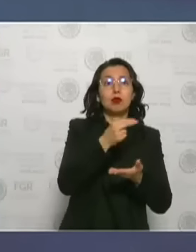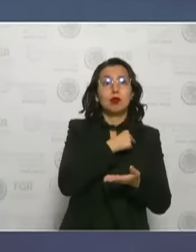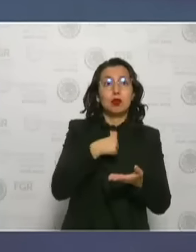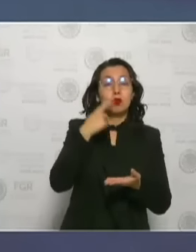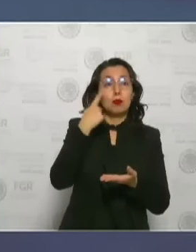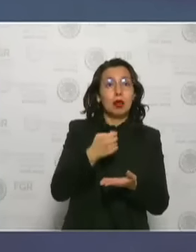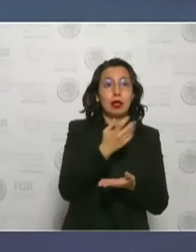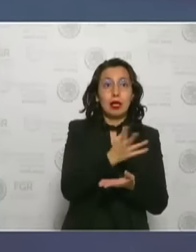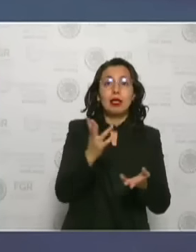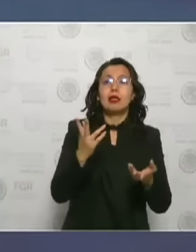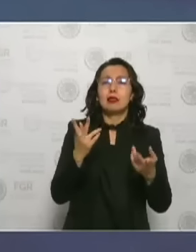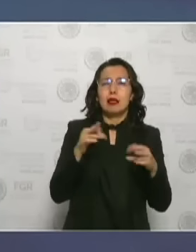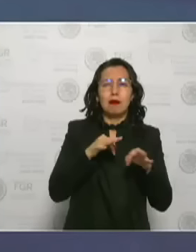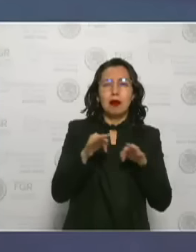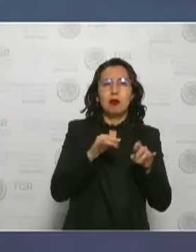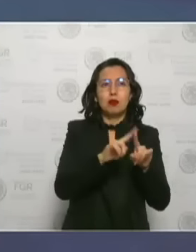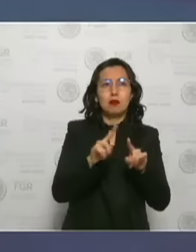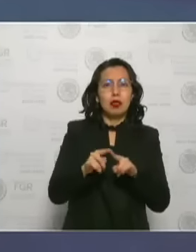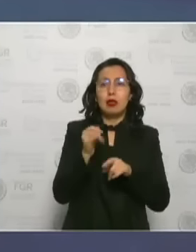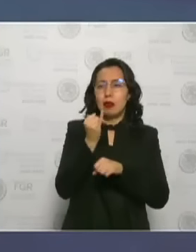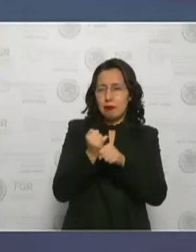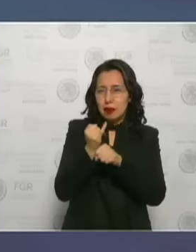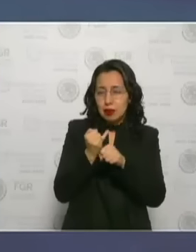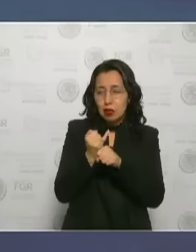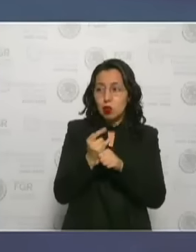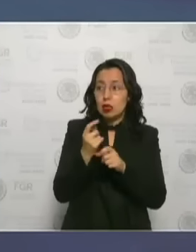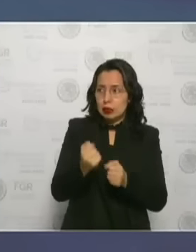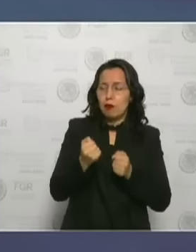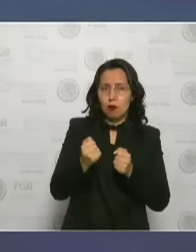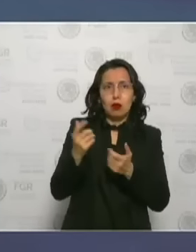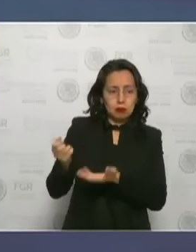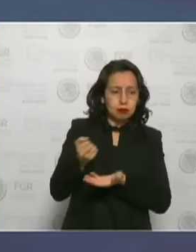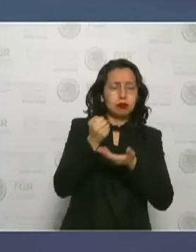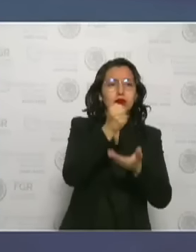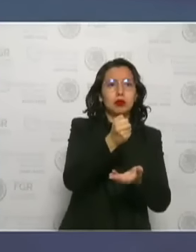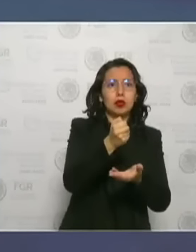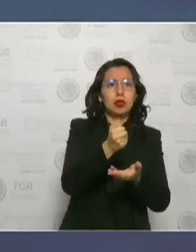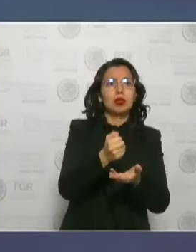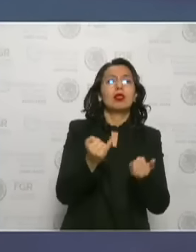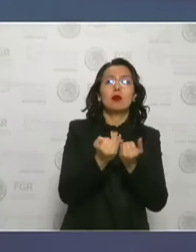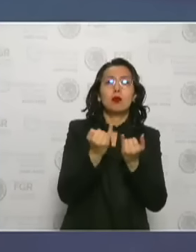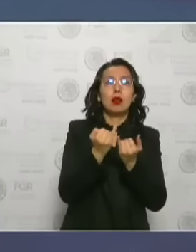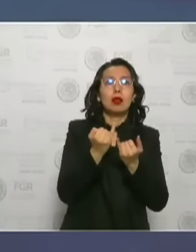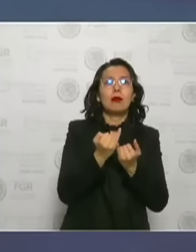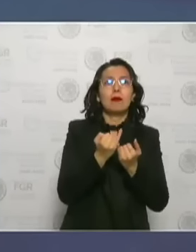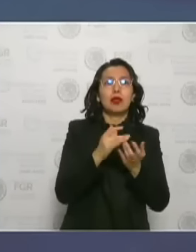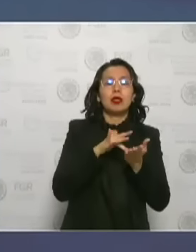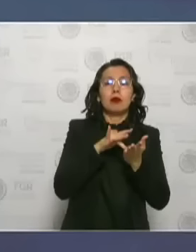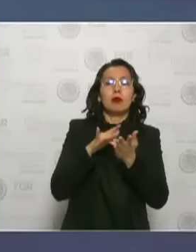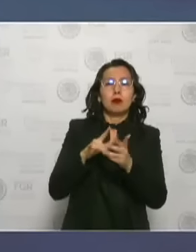trabajo ministerial de investigación y en general de apoyo a labor operativa,